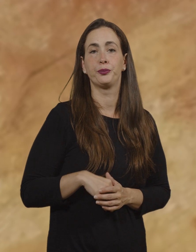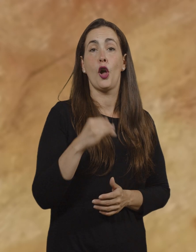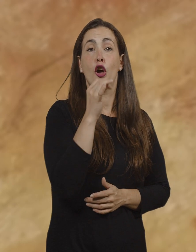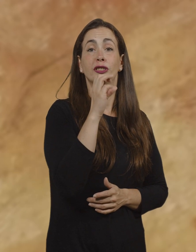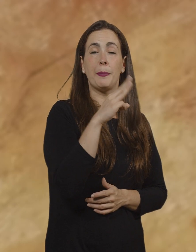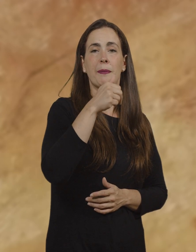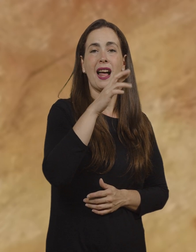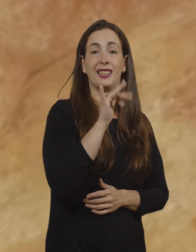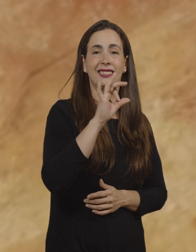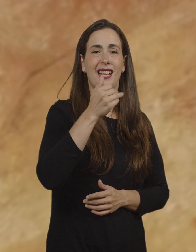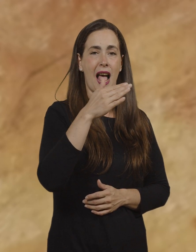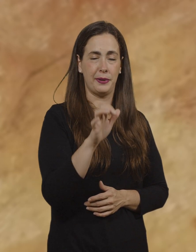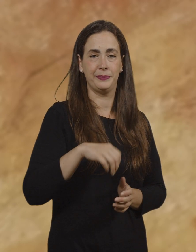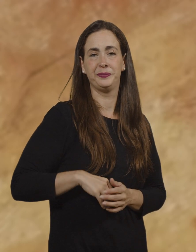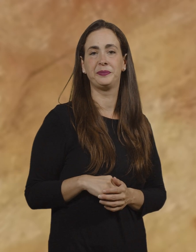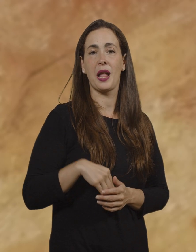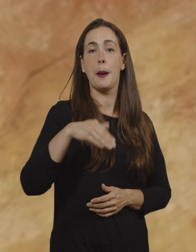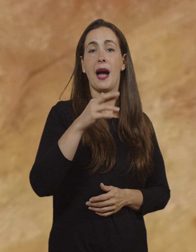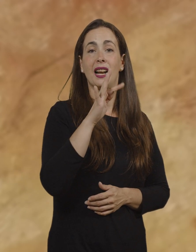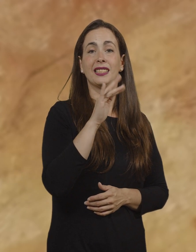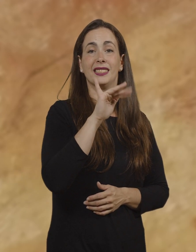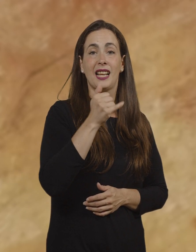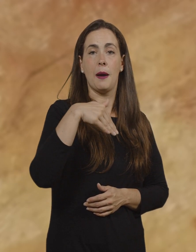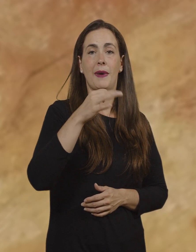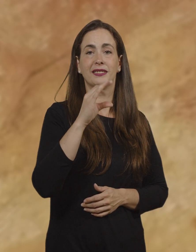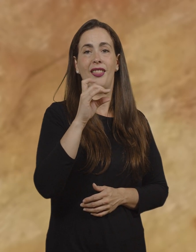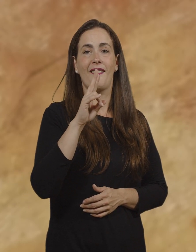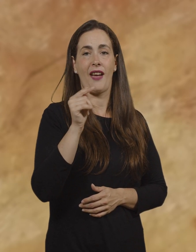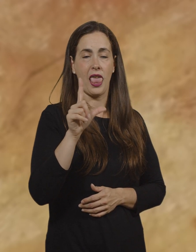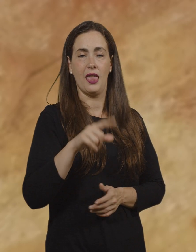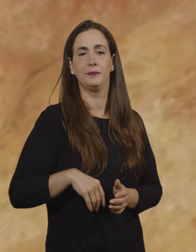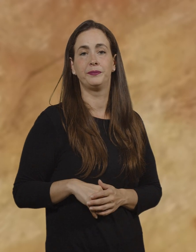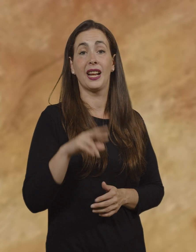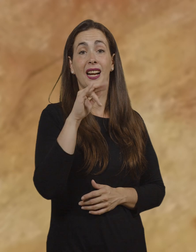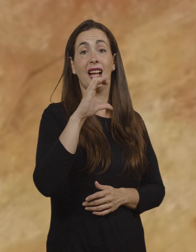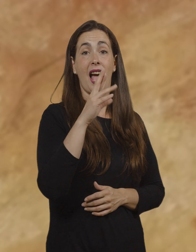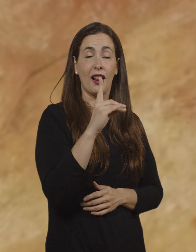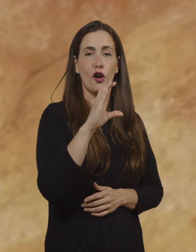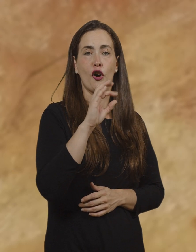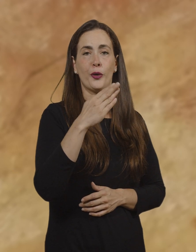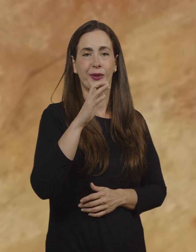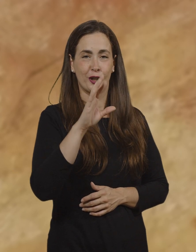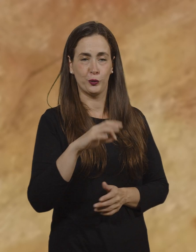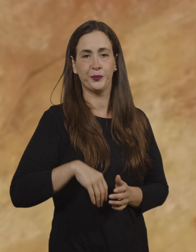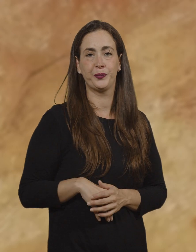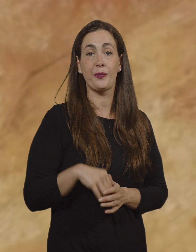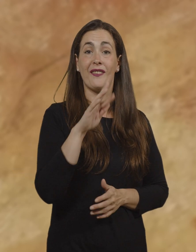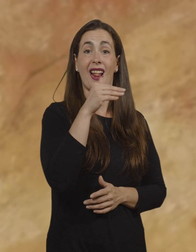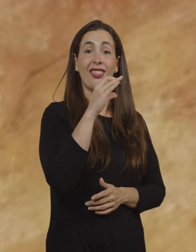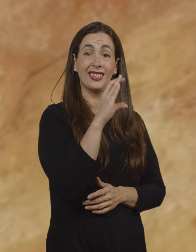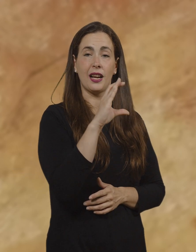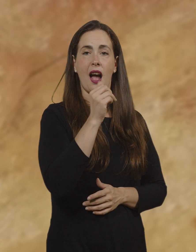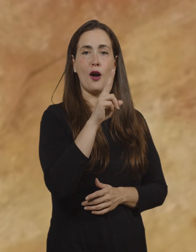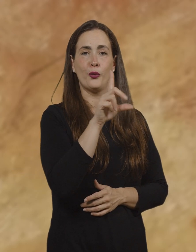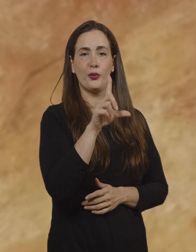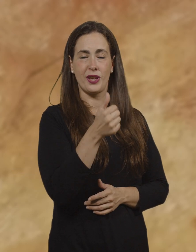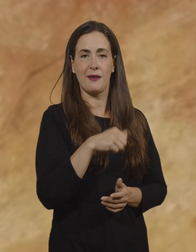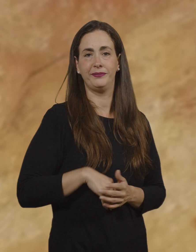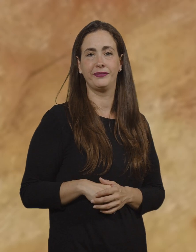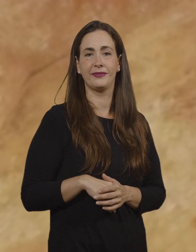Josep Martí Sabé, Martirià Masdevall, Ricard Corberó, Francesc Carulla,